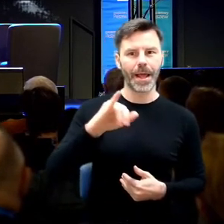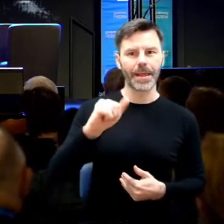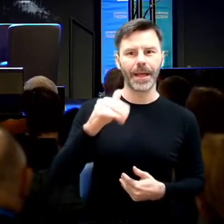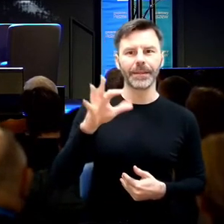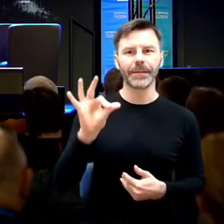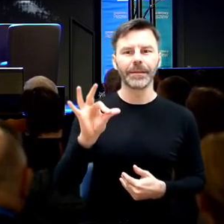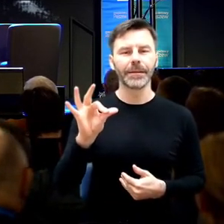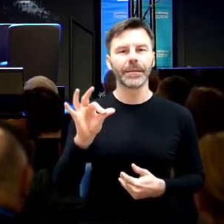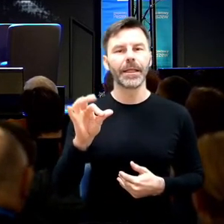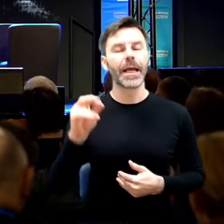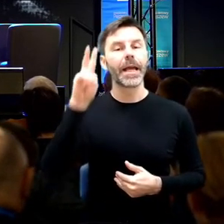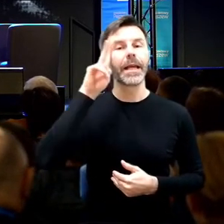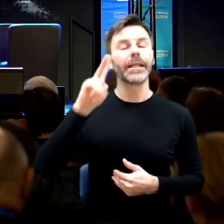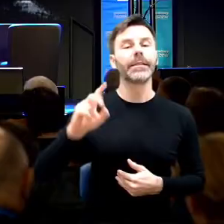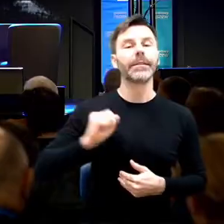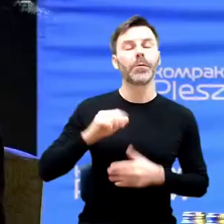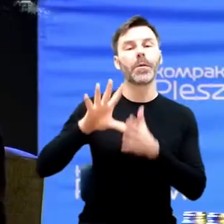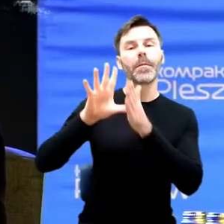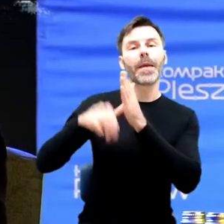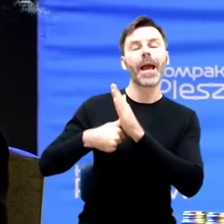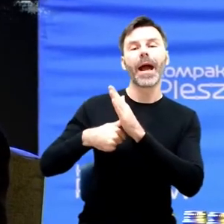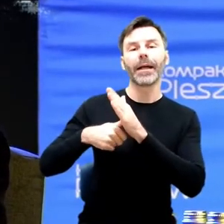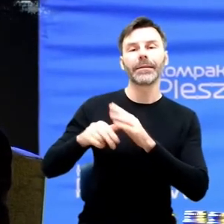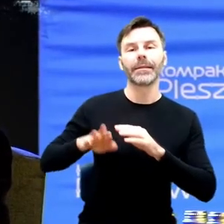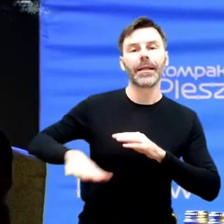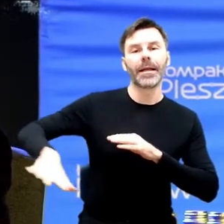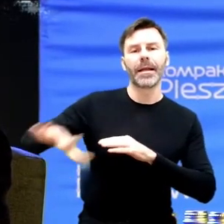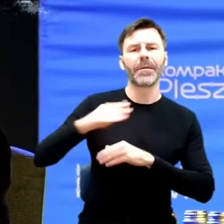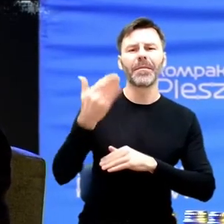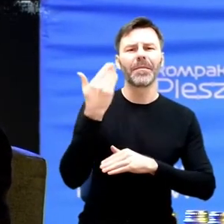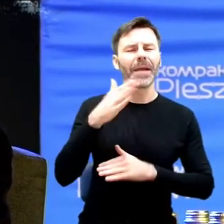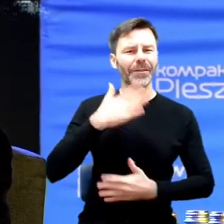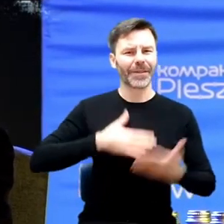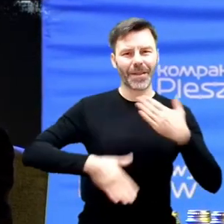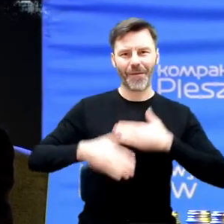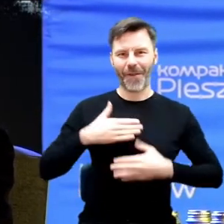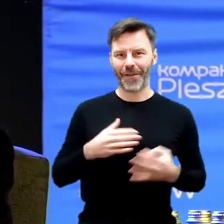Bardzo się cieszymy, że możemy tutaj być.